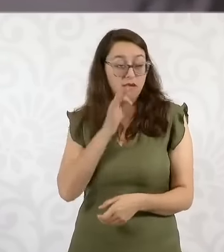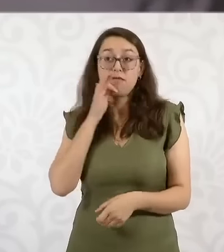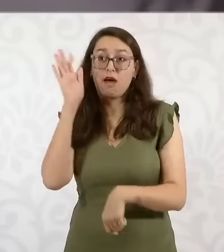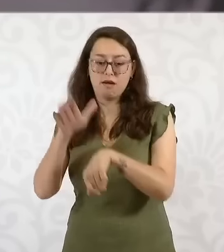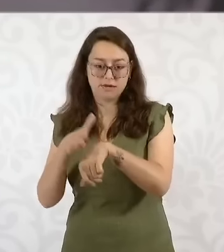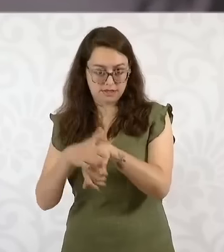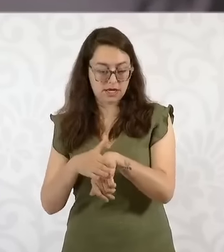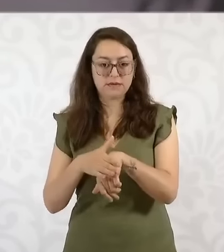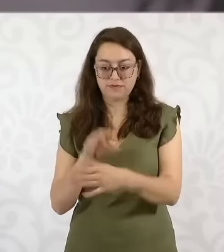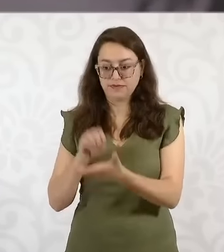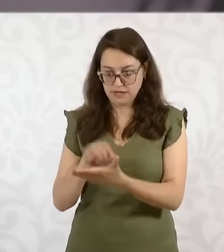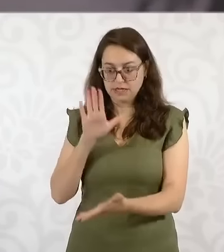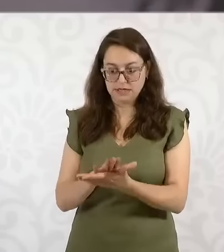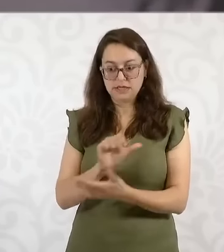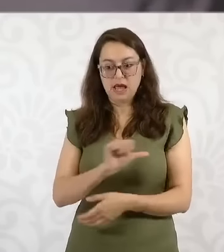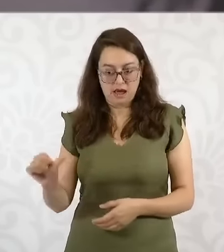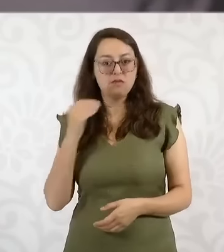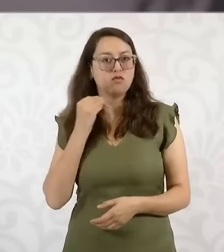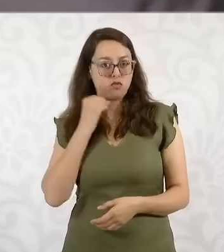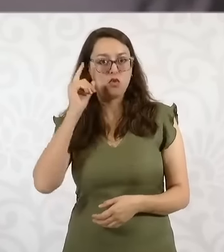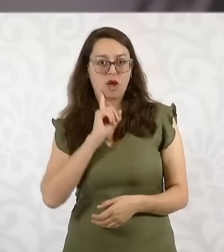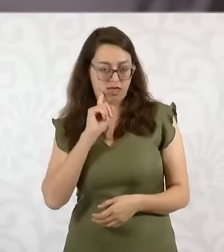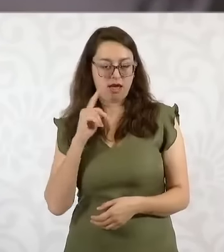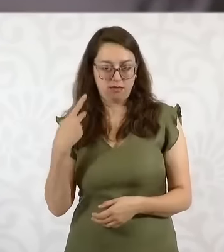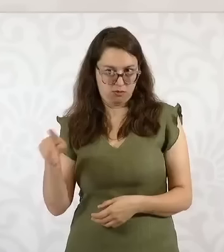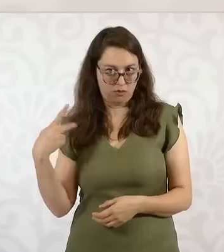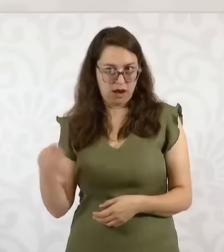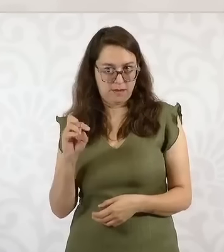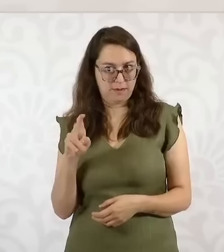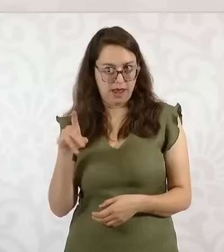tener una audiencia con las abogadas y lo tercero, un llamado al Tribunal